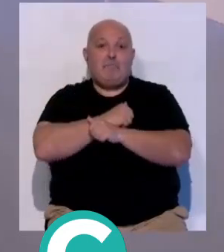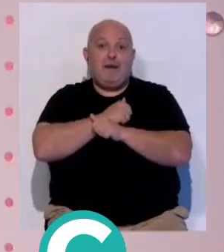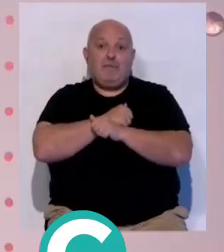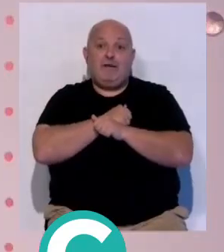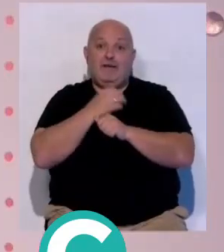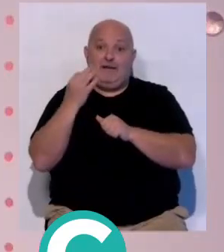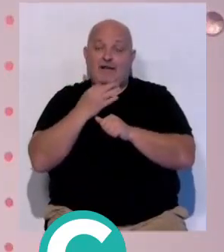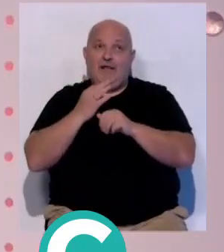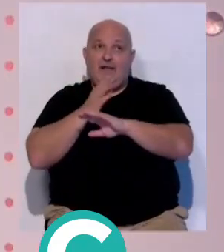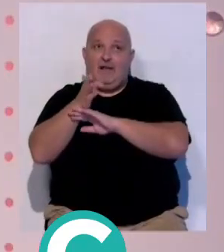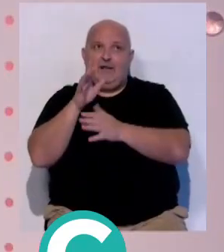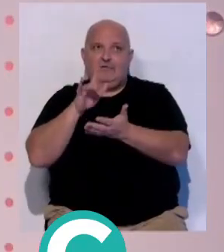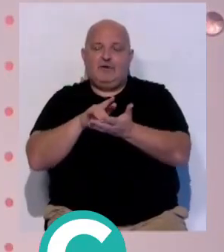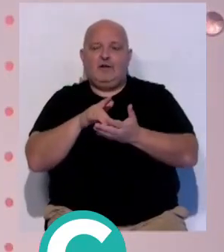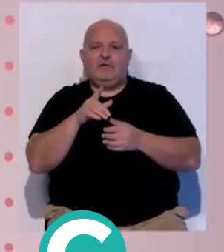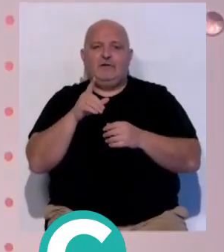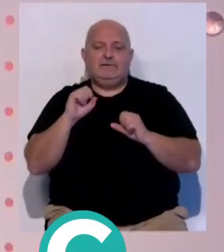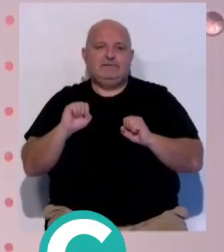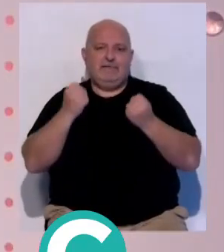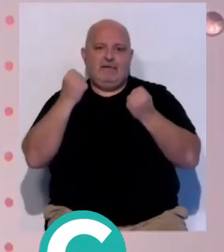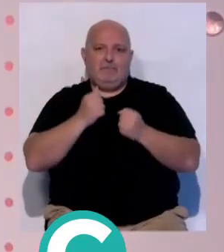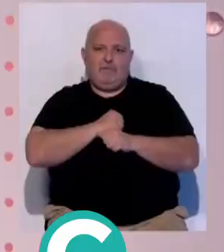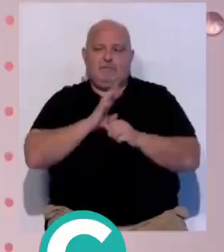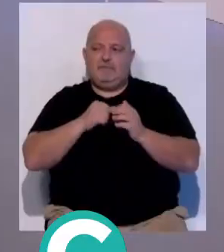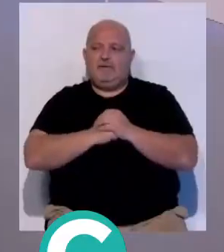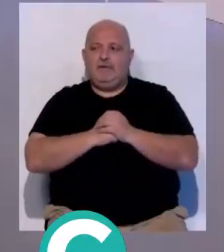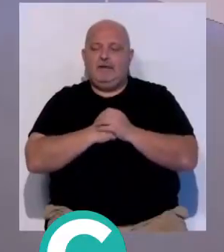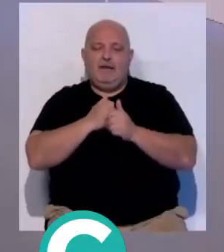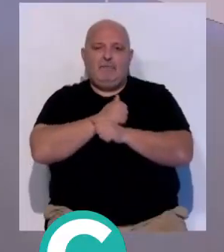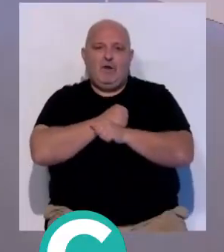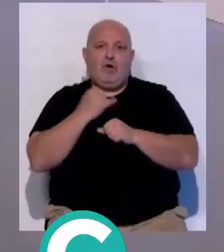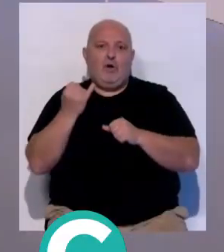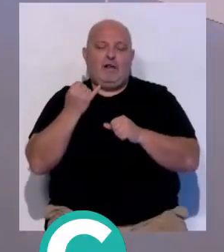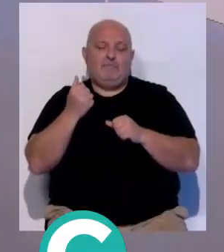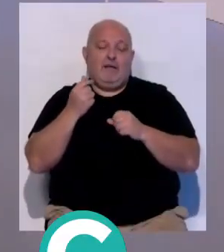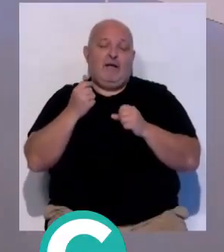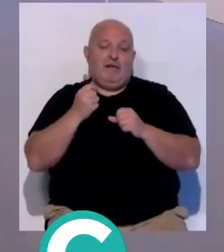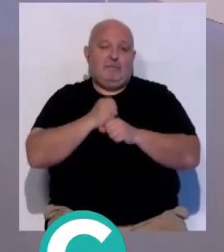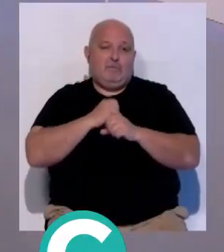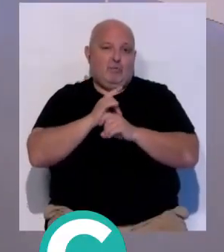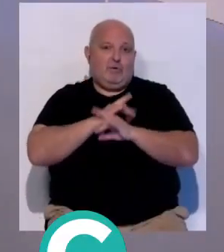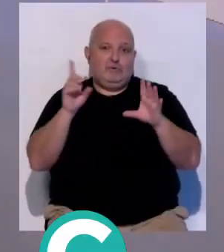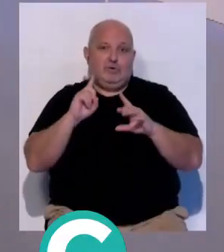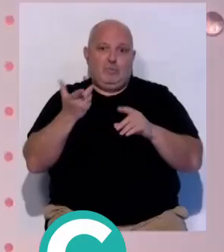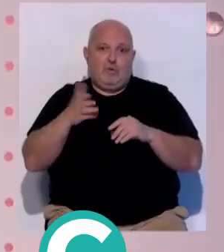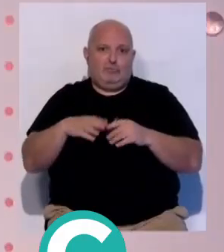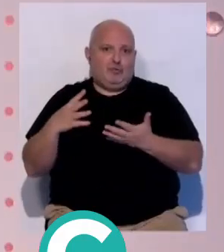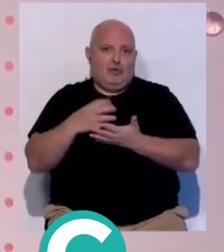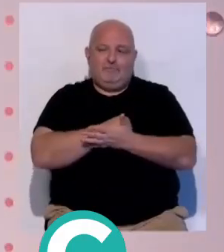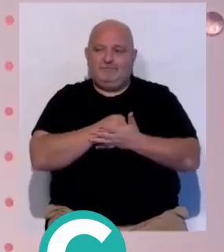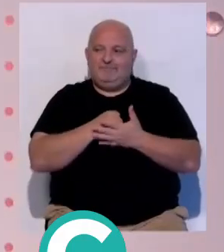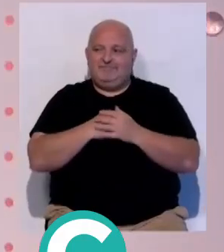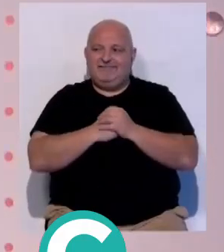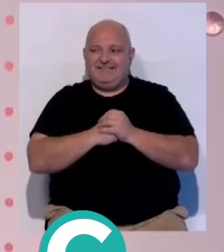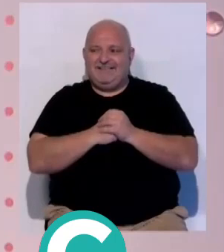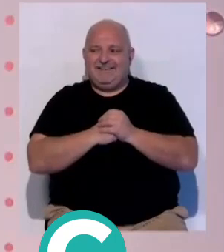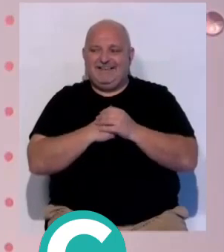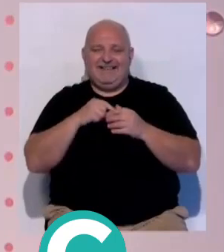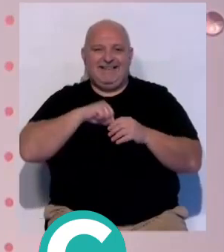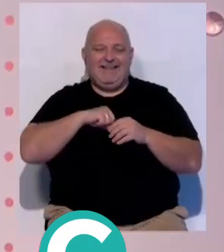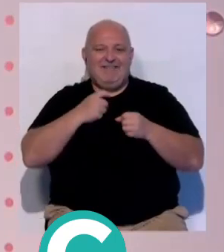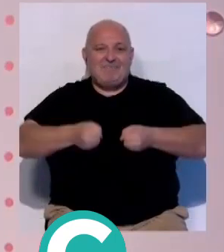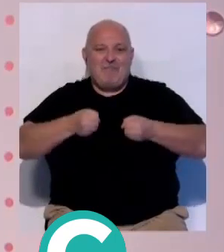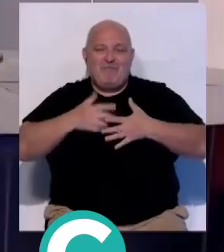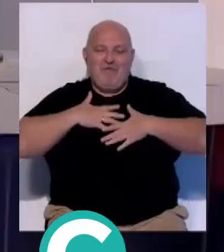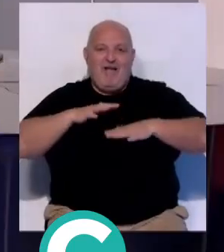lleguemos allí ya con la salvación bueno tenemos por supuesto si no nos morimos todos porque esta